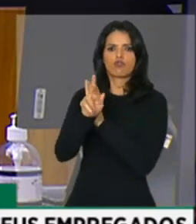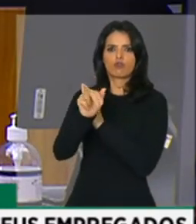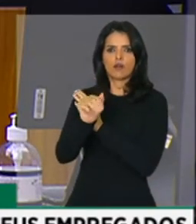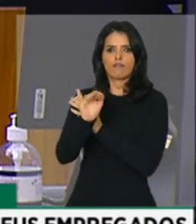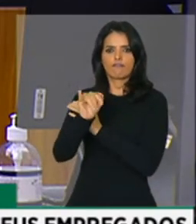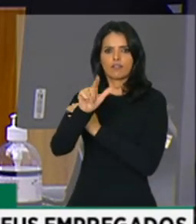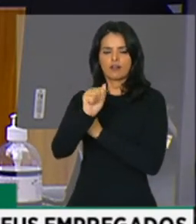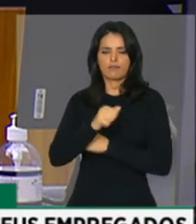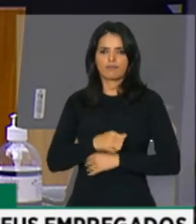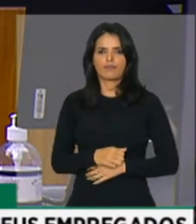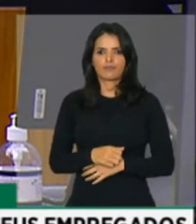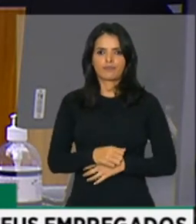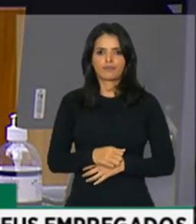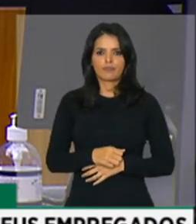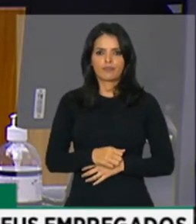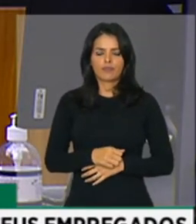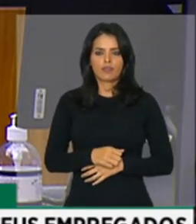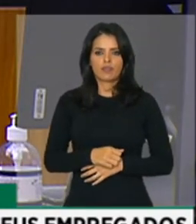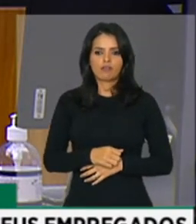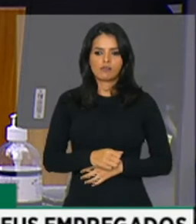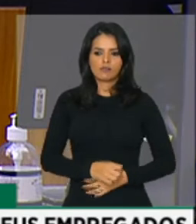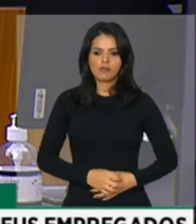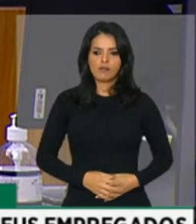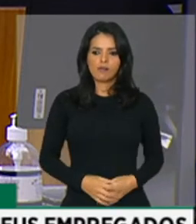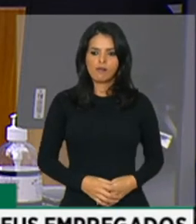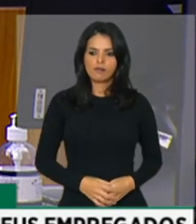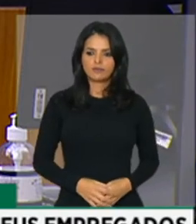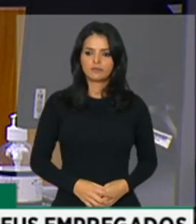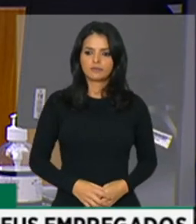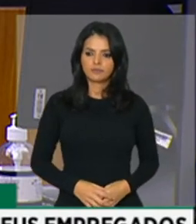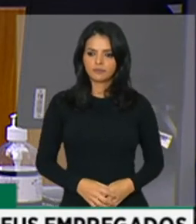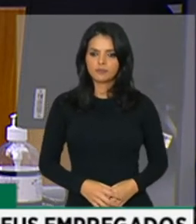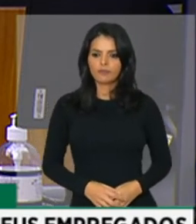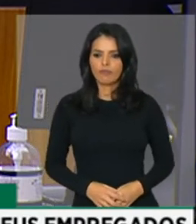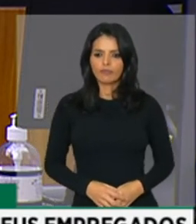ORIENTA A MINORIA. OPOSIÇÃ O?! [DEPUTADA]: OPOSIÇÃO VAI SE POSICIONAR